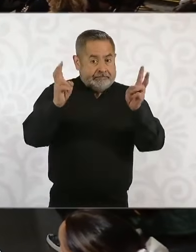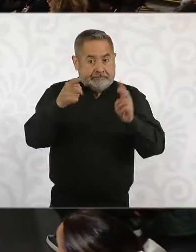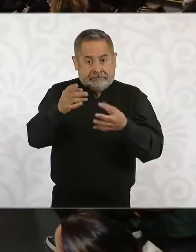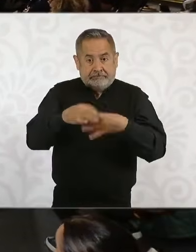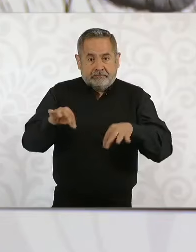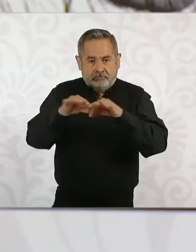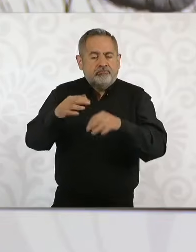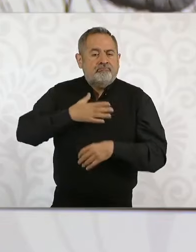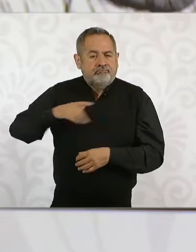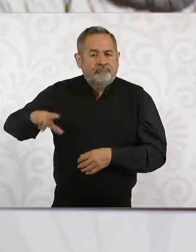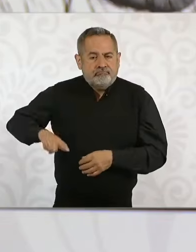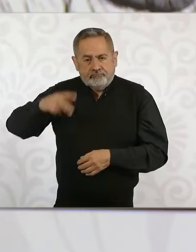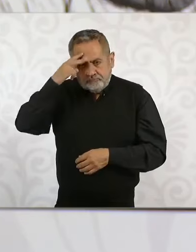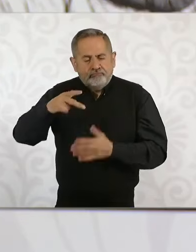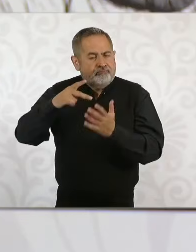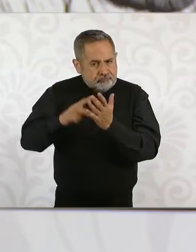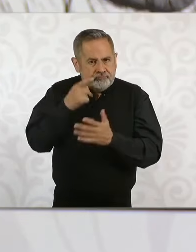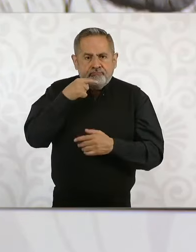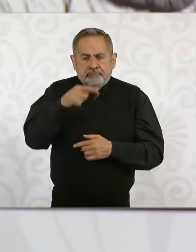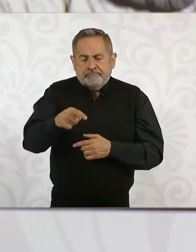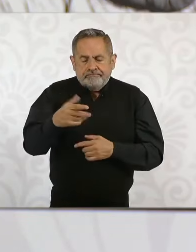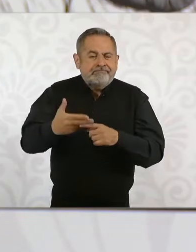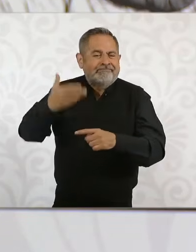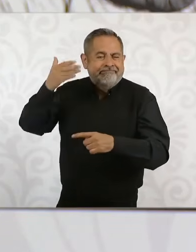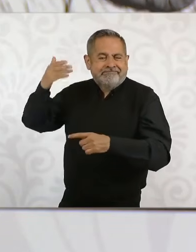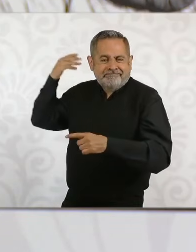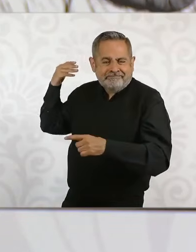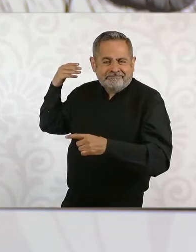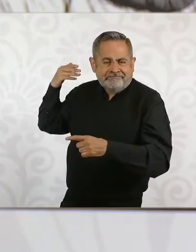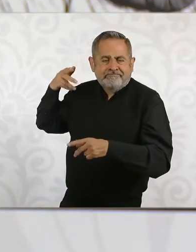el gobierno de México retomar muchas de las capacidades que tuvo el propio Estado mexicano